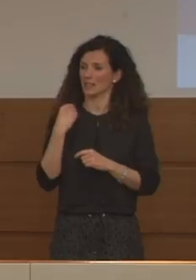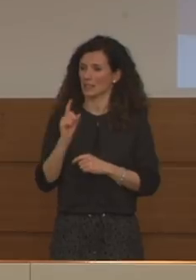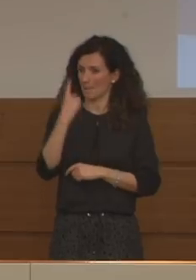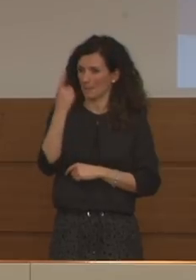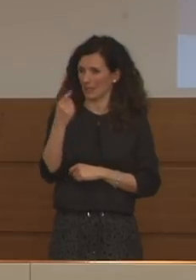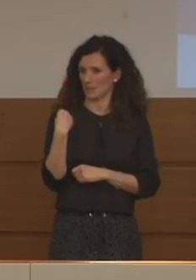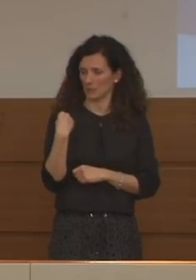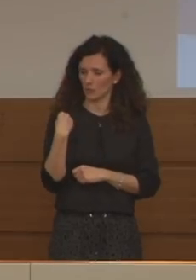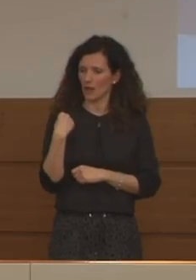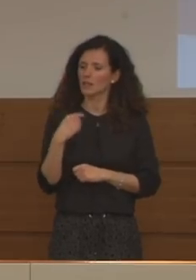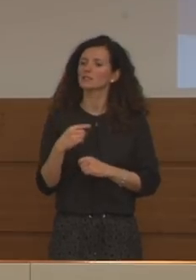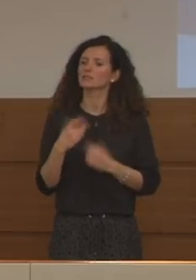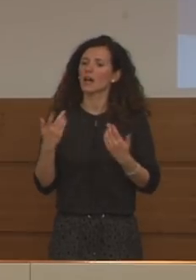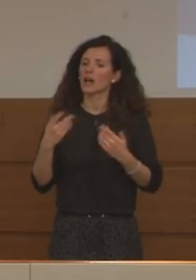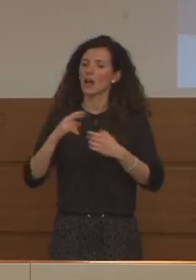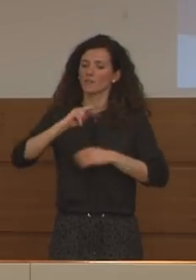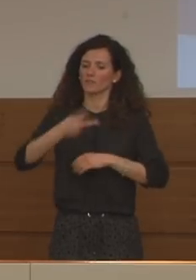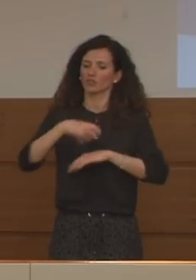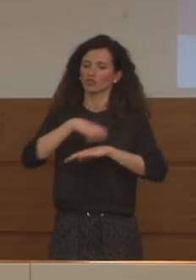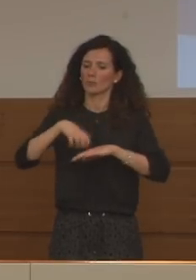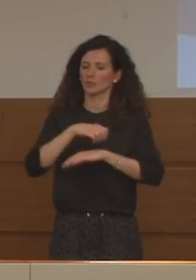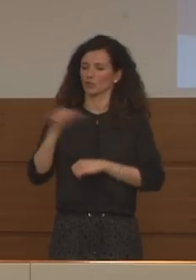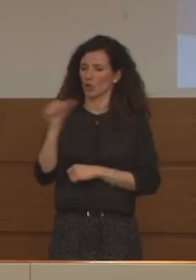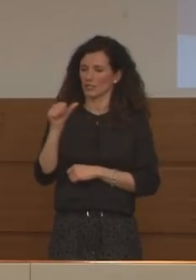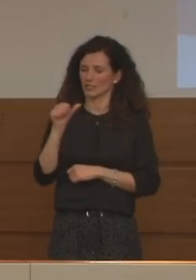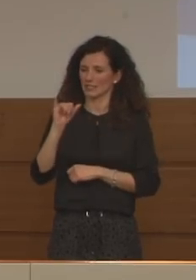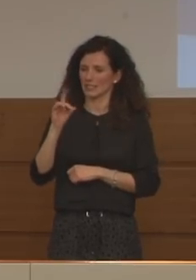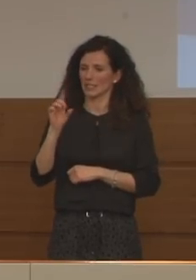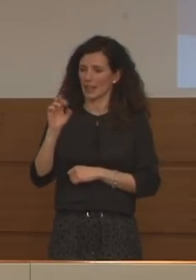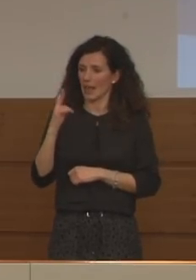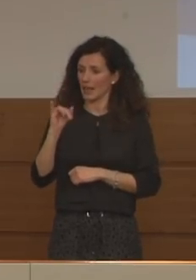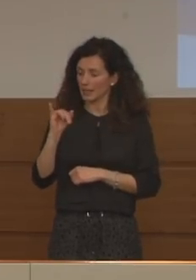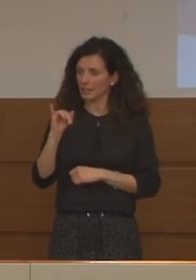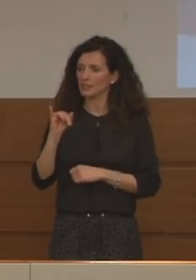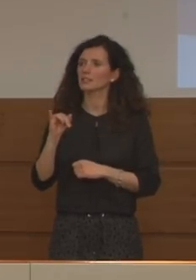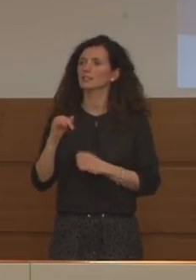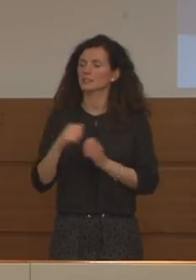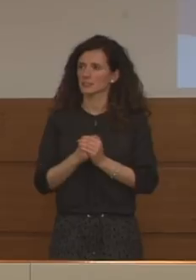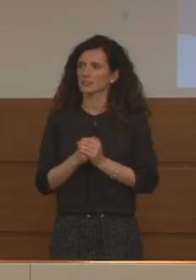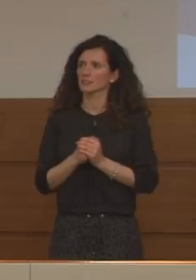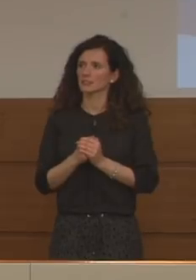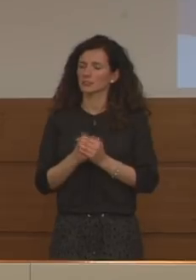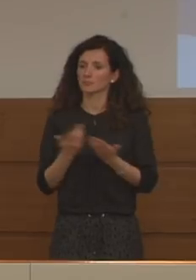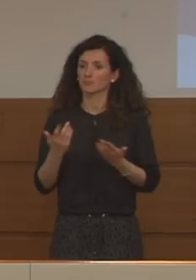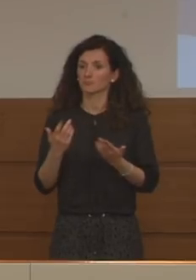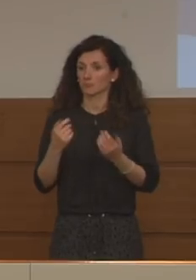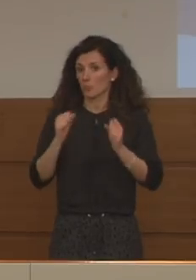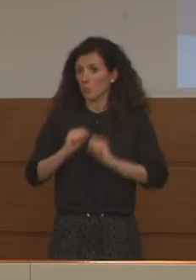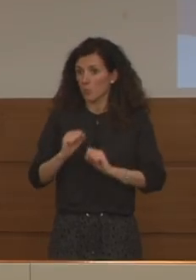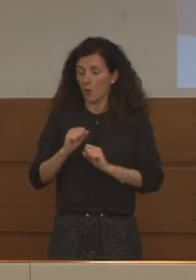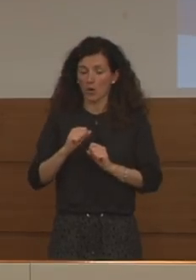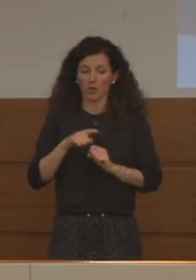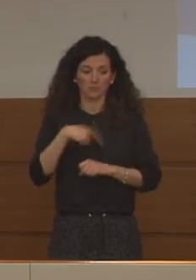intercettato e rappresentato un problema importante. Devo dire, poi magari a parlerà il Commissario Borrelli, ma fin dall'inizio